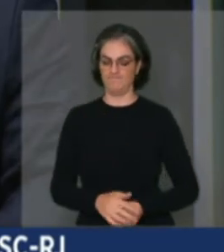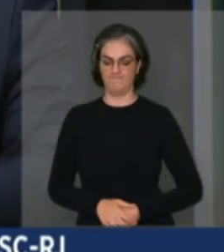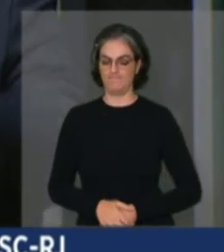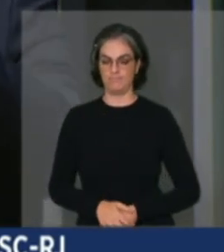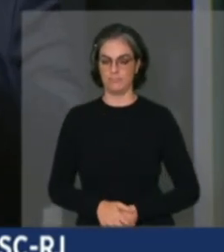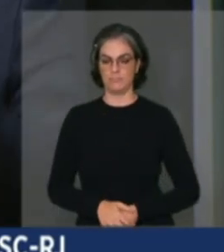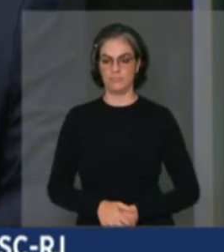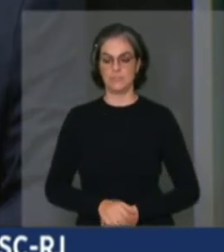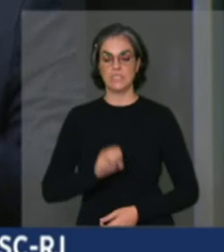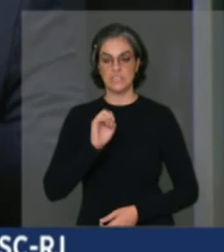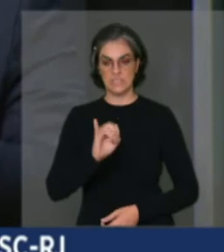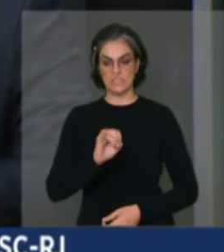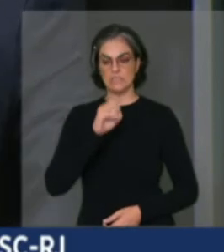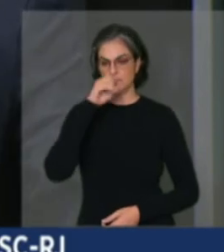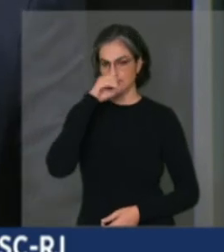AOS QUE POUPAREM OS LIMITES